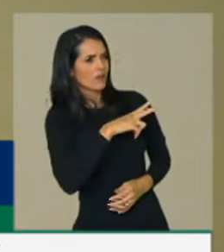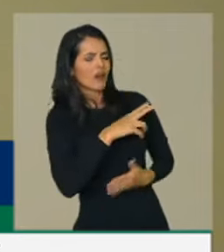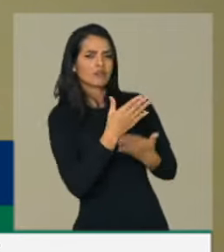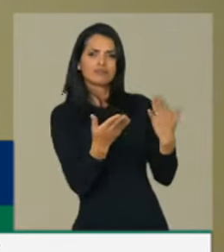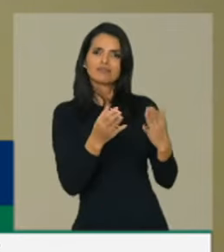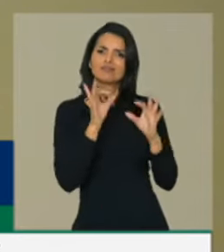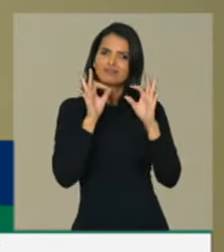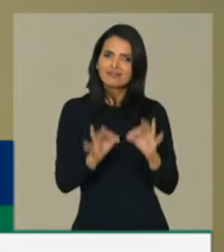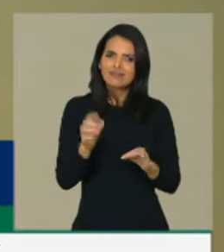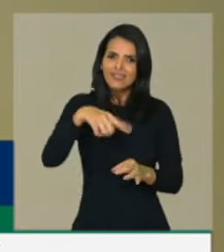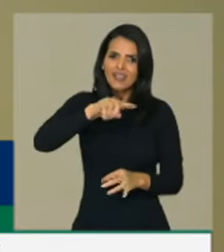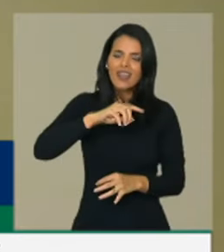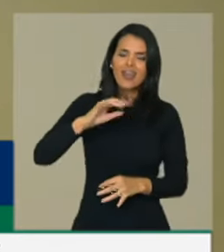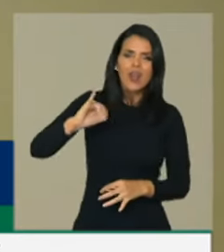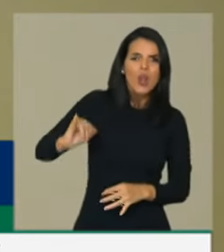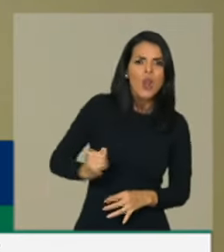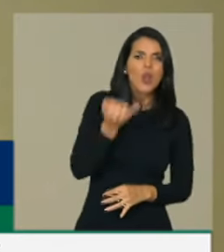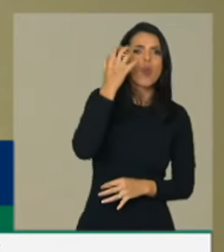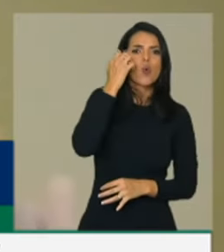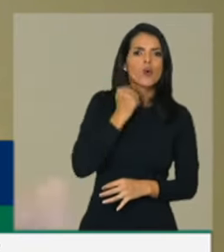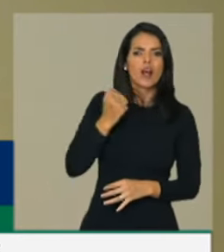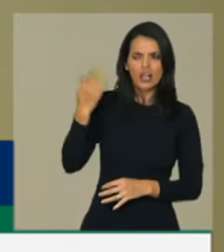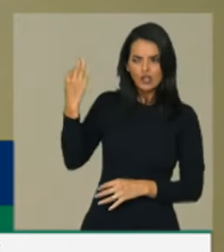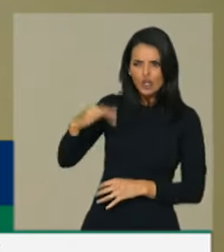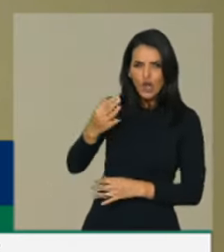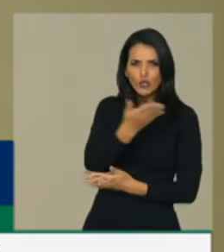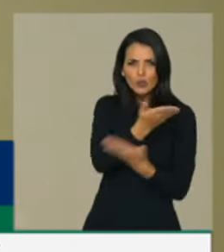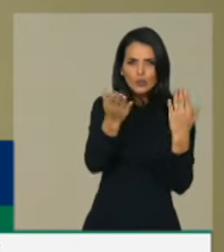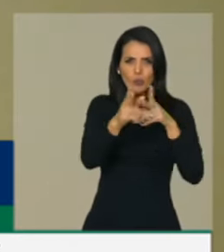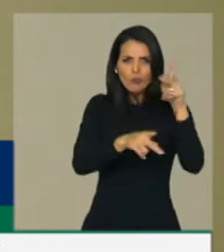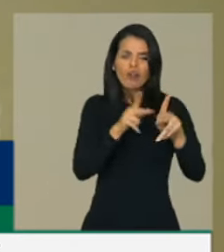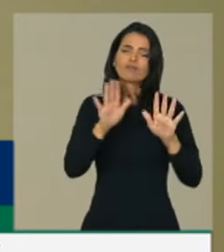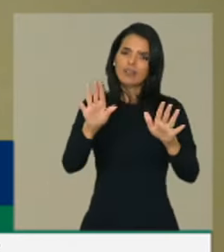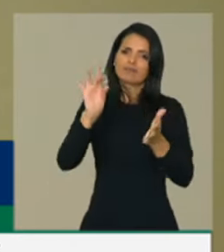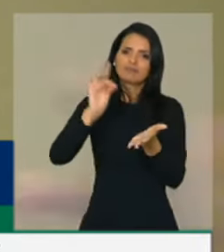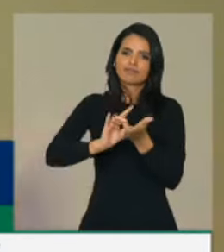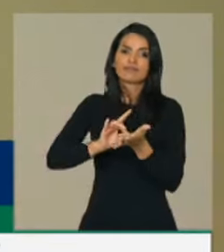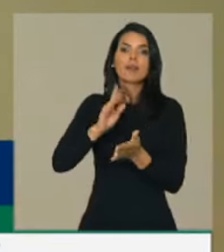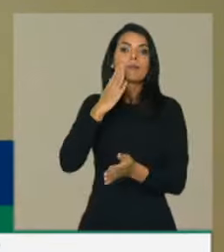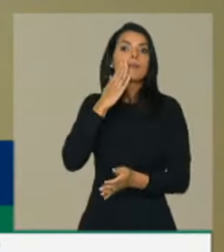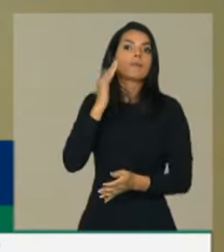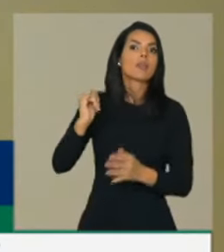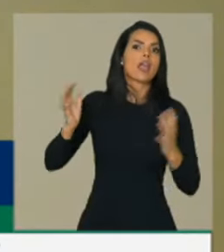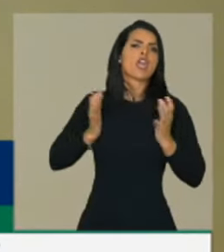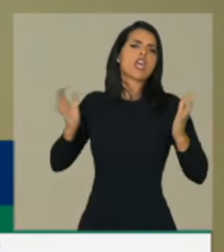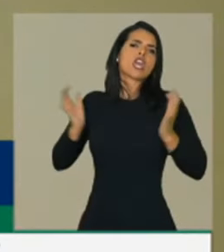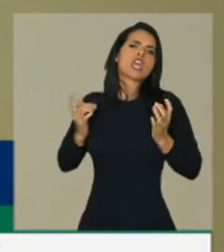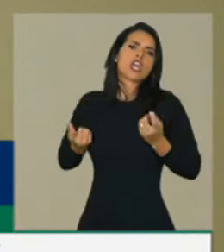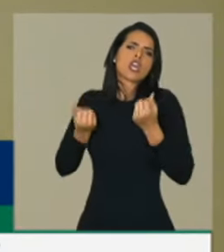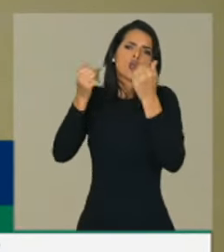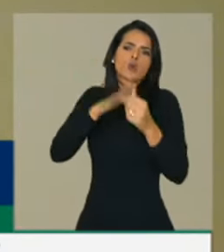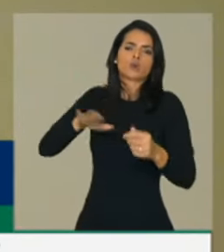QUEIRA LUCRAR COM A DOR, MAS INFELIZMENTE É VERDADE, OS BILIONÁRIOS DO SETOR DA SAÚDE ESTÃO MAIS BILIONÁRIOS COM A PANDEMIA E